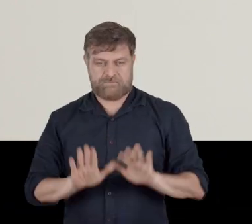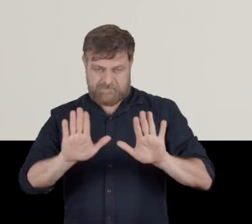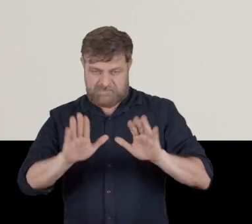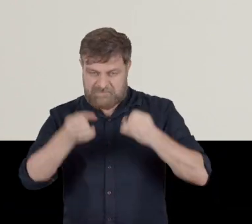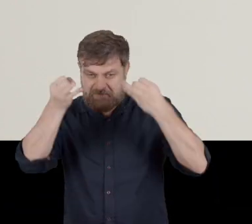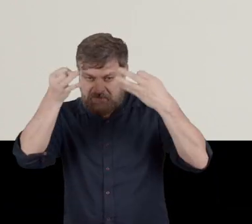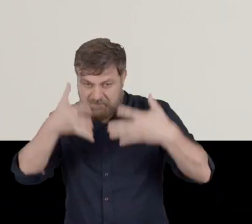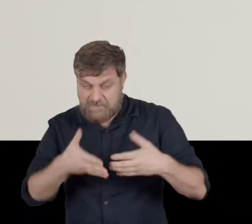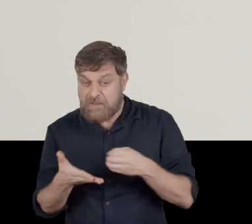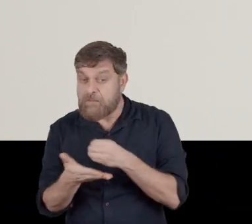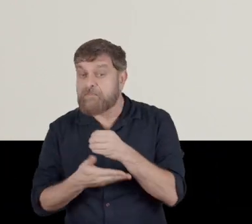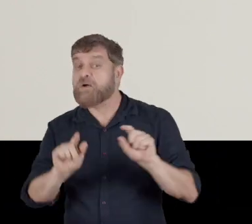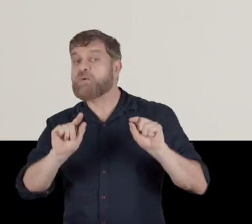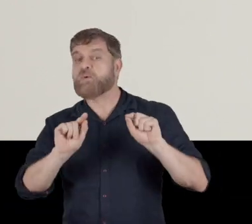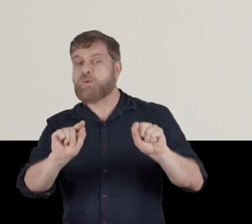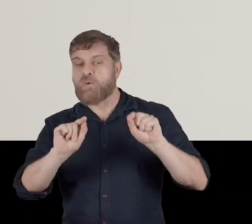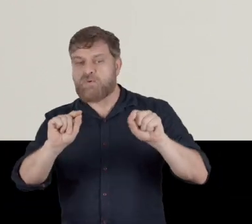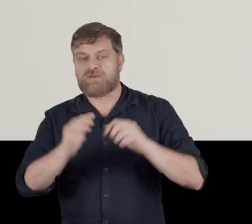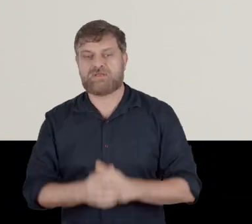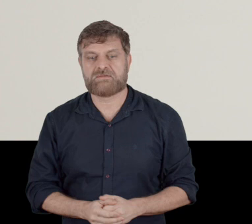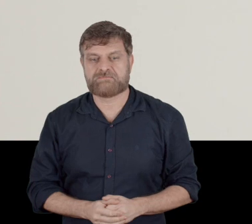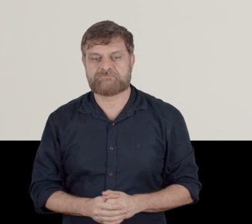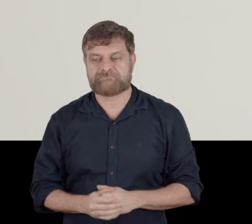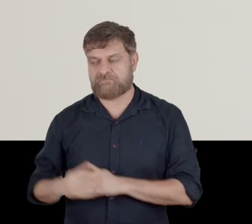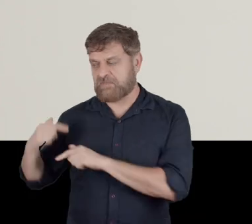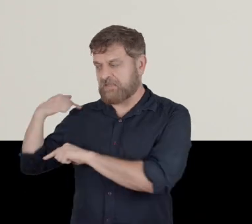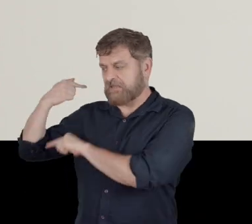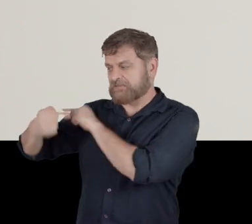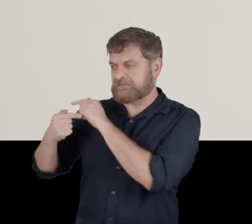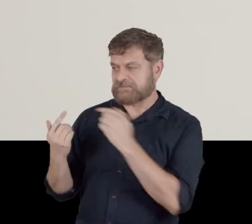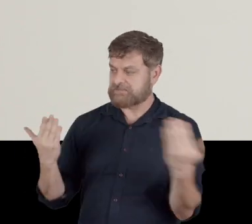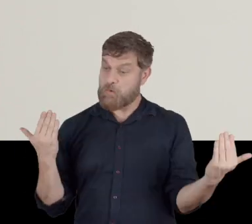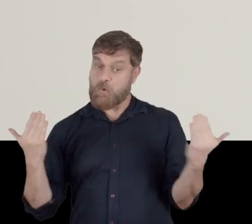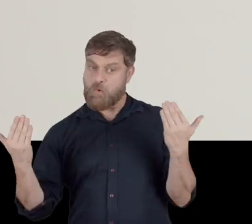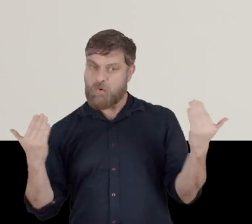O que eu estou falando é basicamente a partir de contraste geração mesmo.